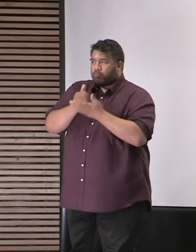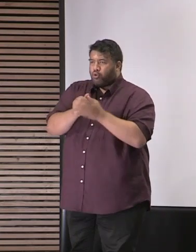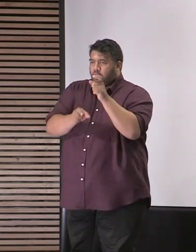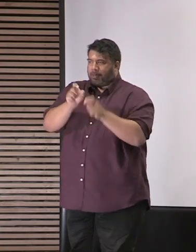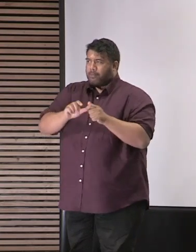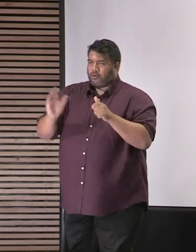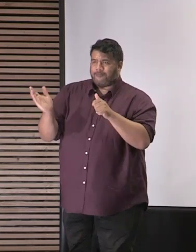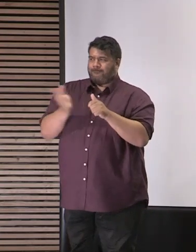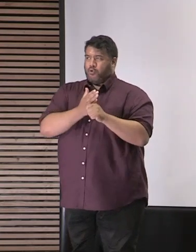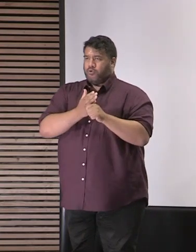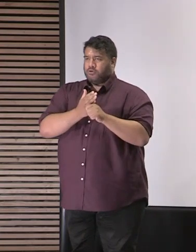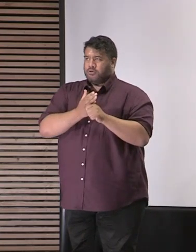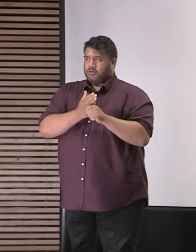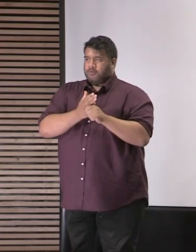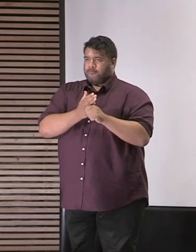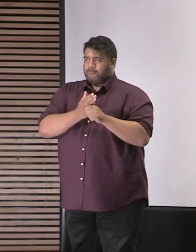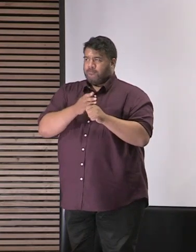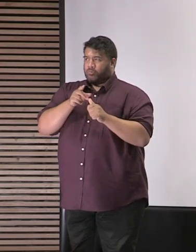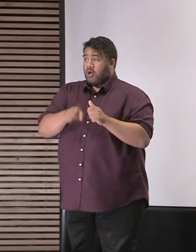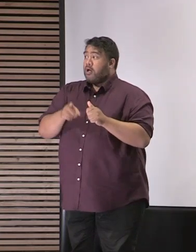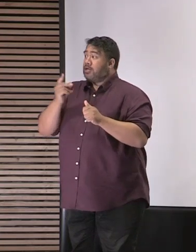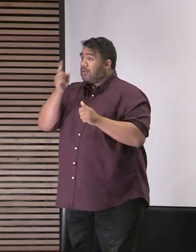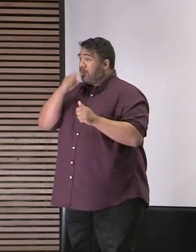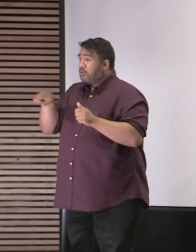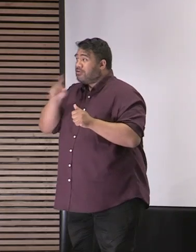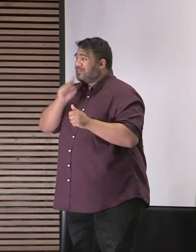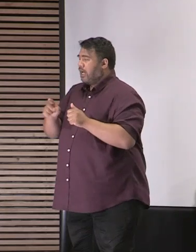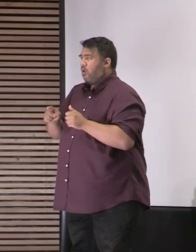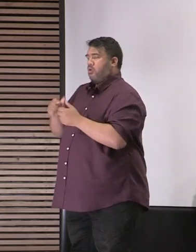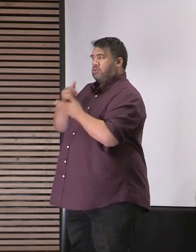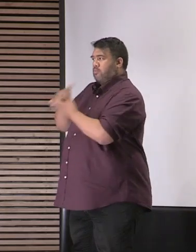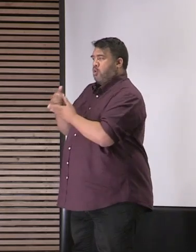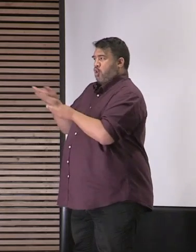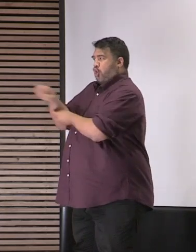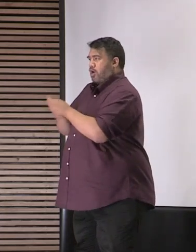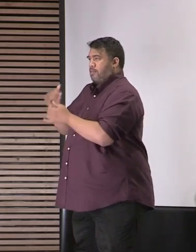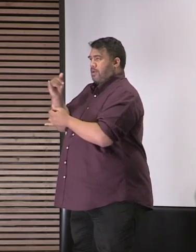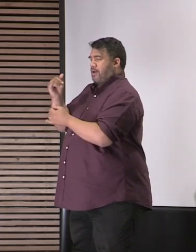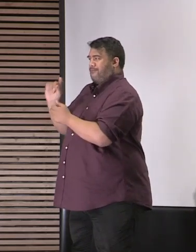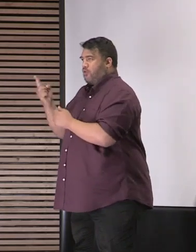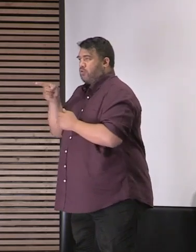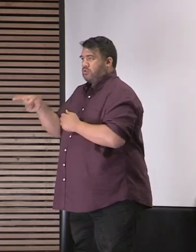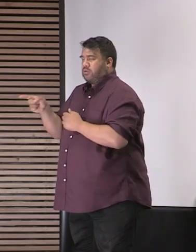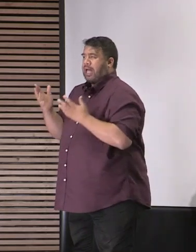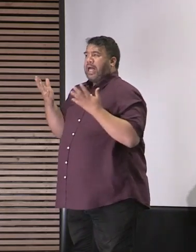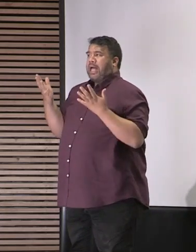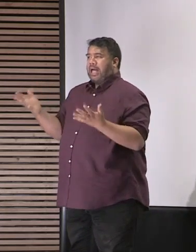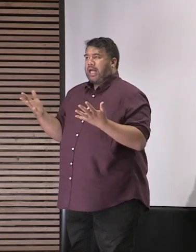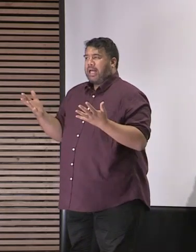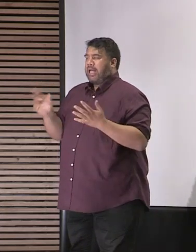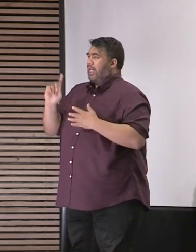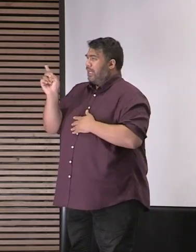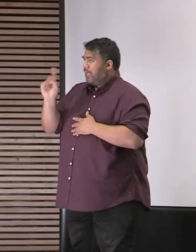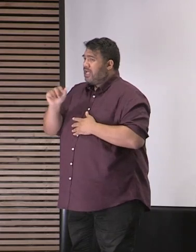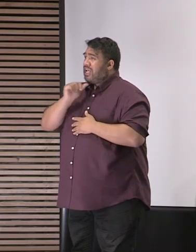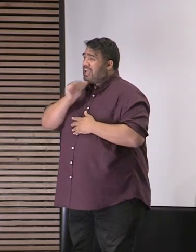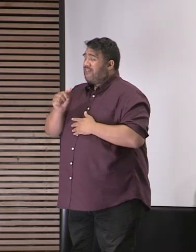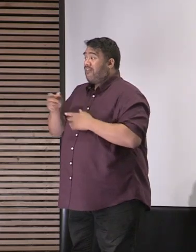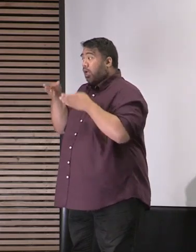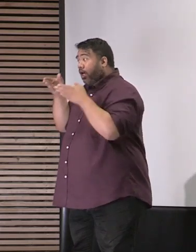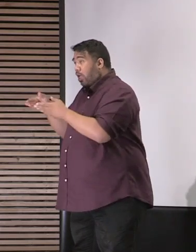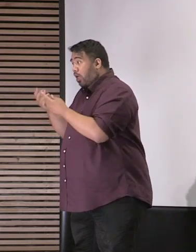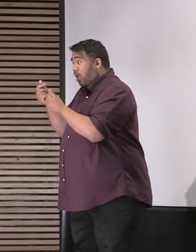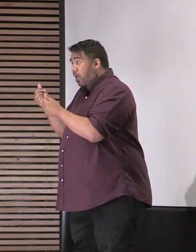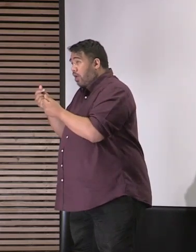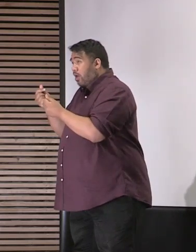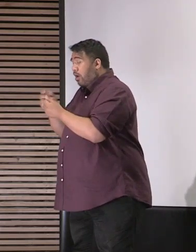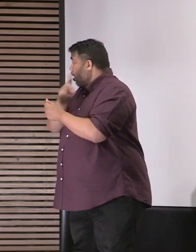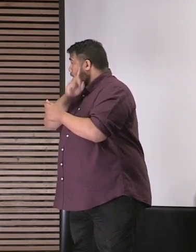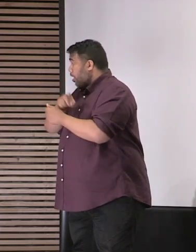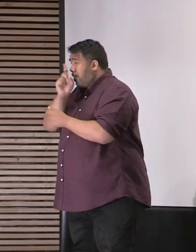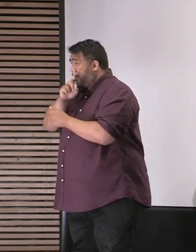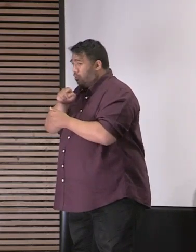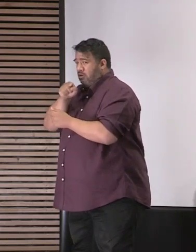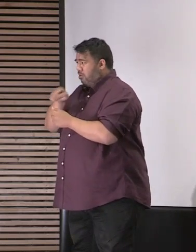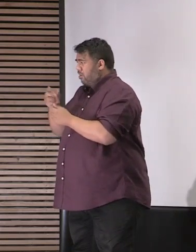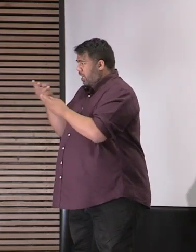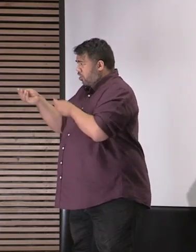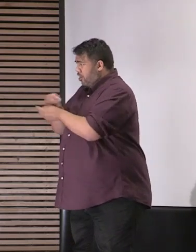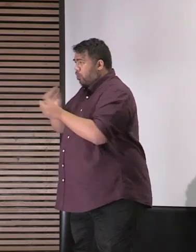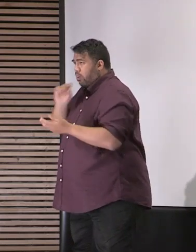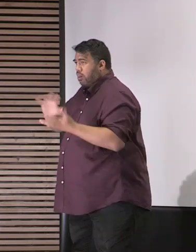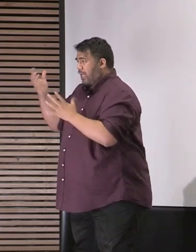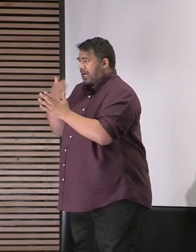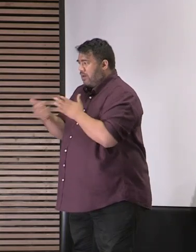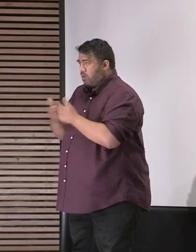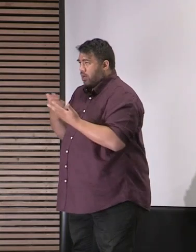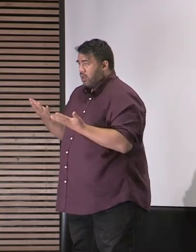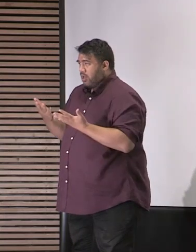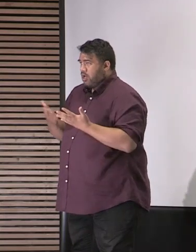su favor, la solución es la